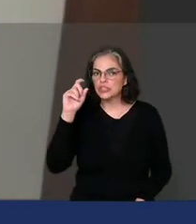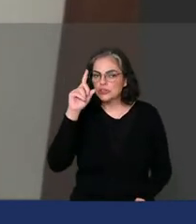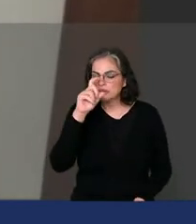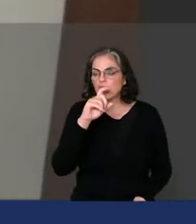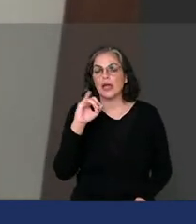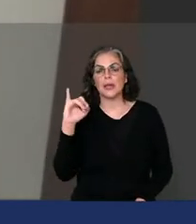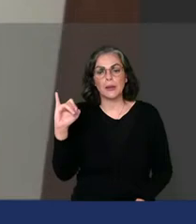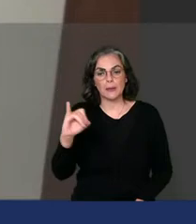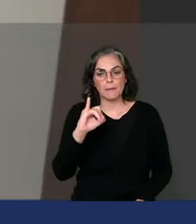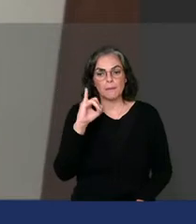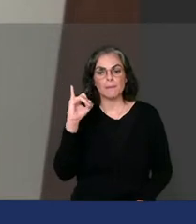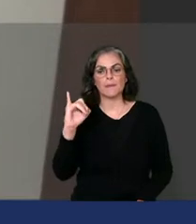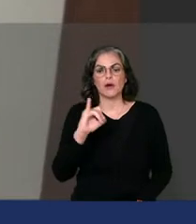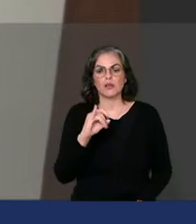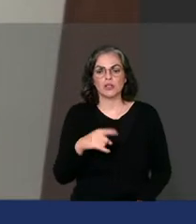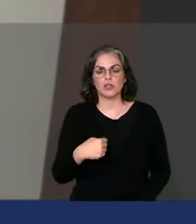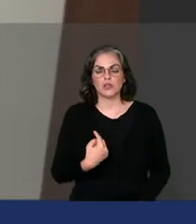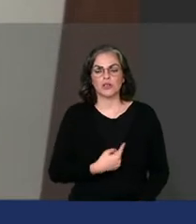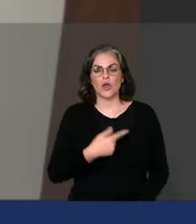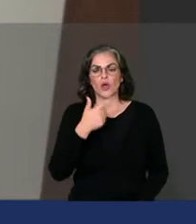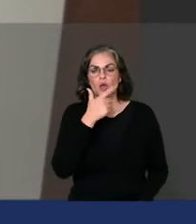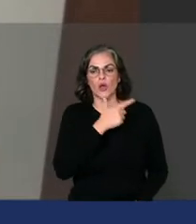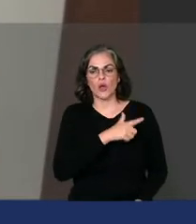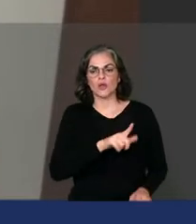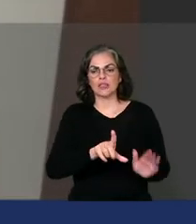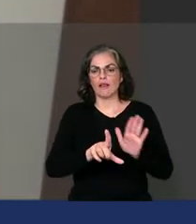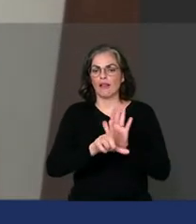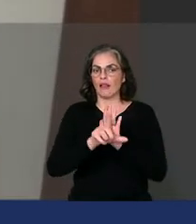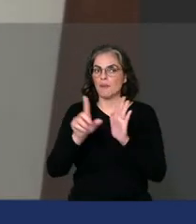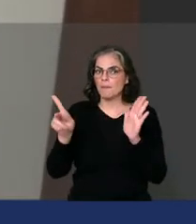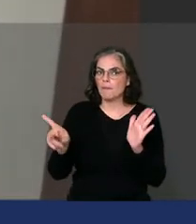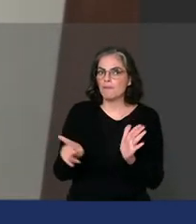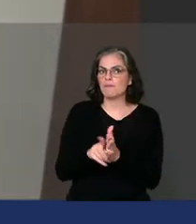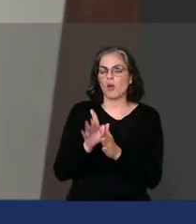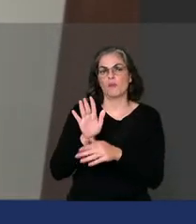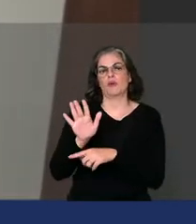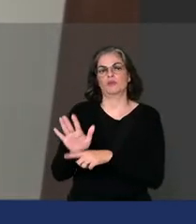IMPORTANTE QUE NÓS POSSAMOS FAZER A APROVAÇÃO DESTA LEI QUE NÃO VAI TIRAR DE NENHUM